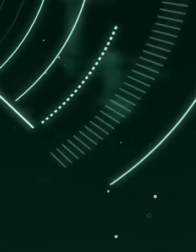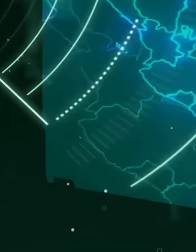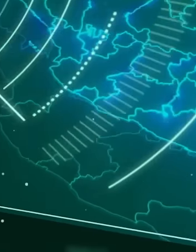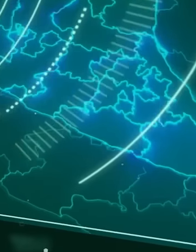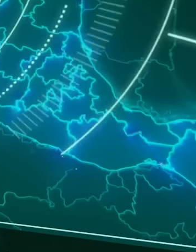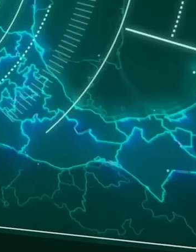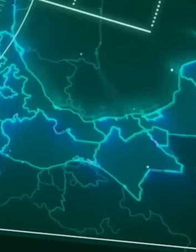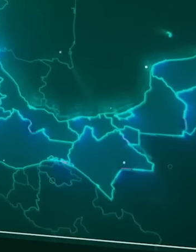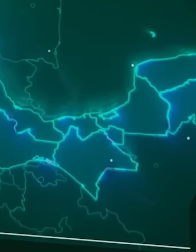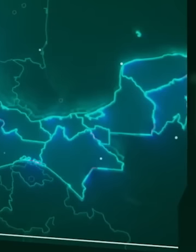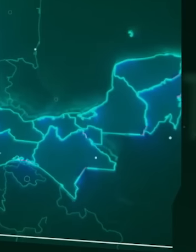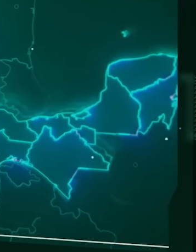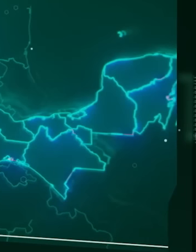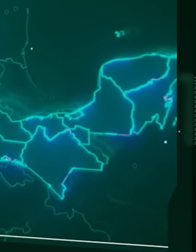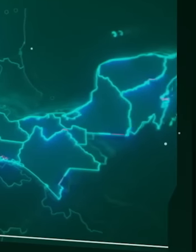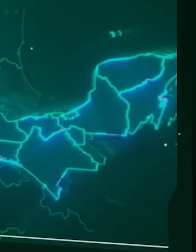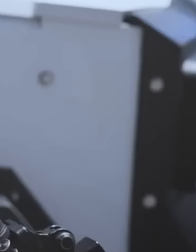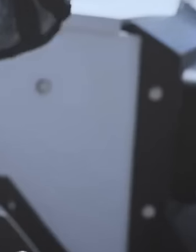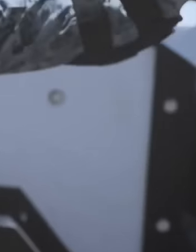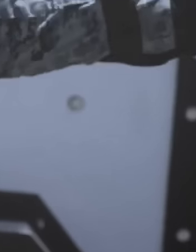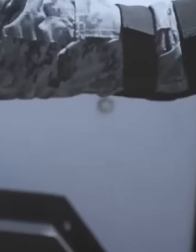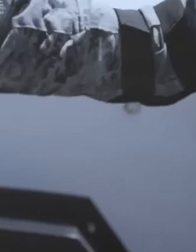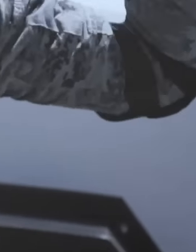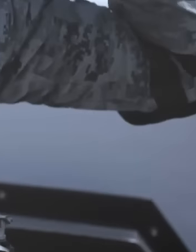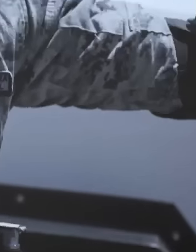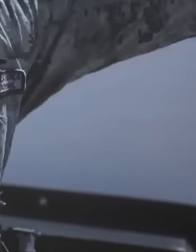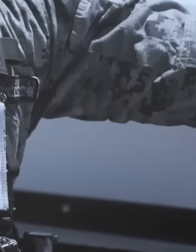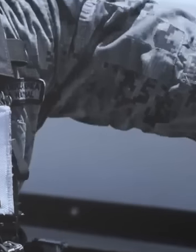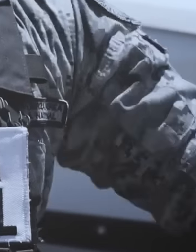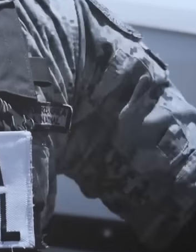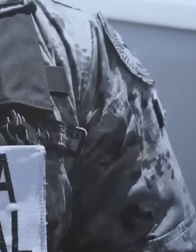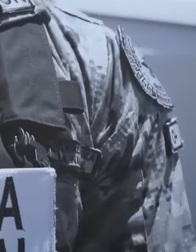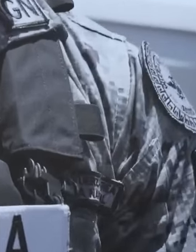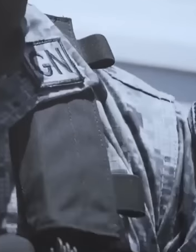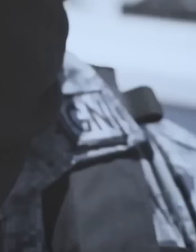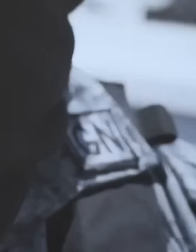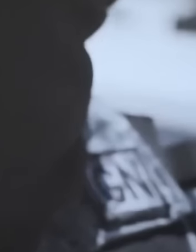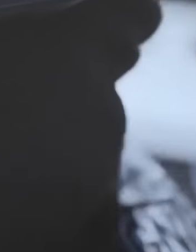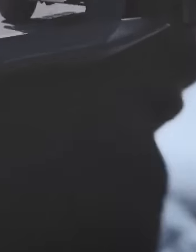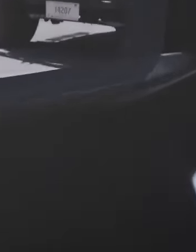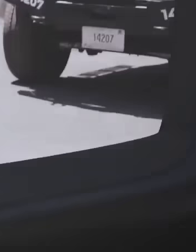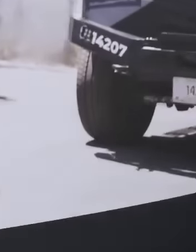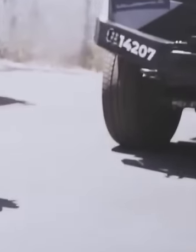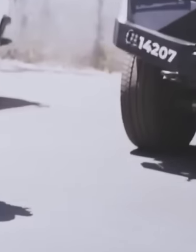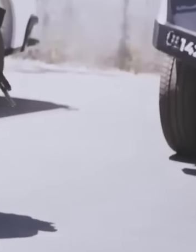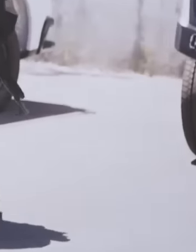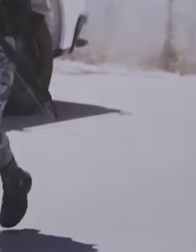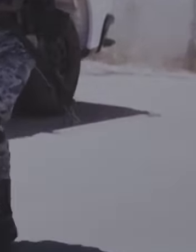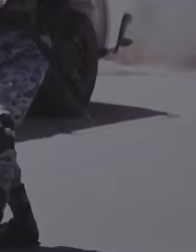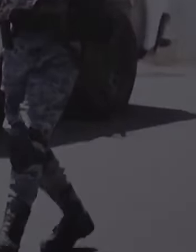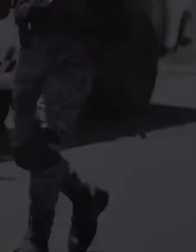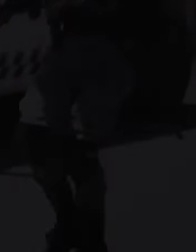fugas. Ejecución. Se asesta un golpe fulminante a las células delictivas. Los peces gordos,